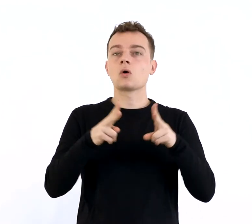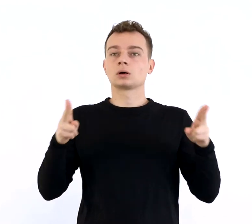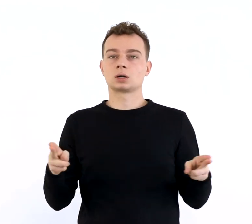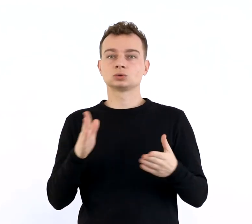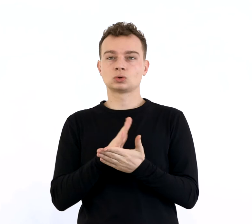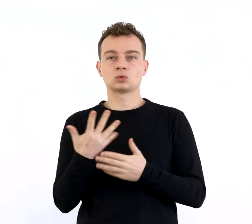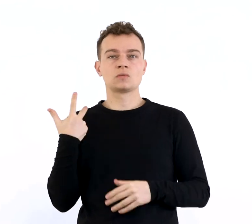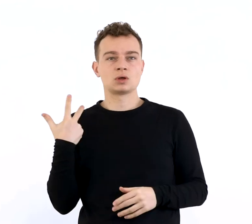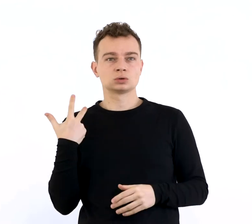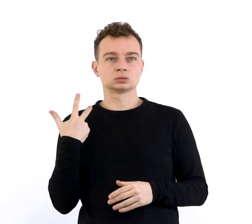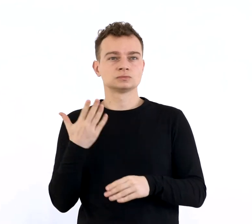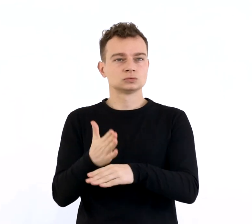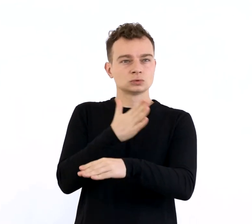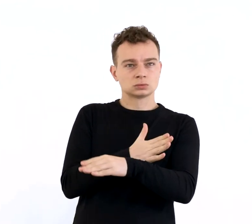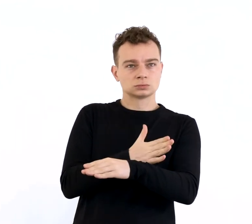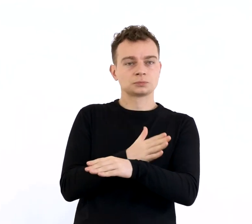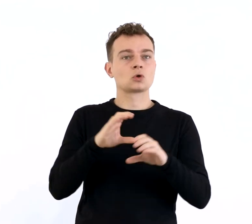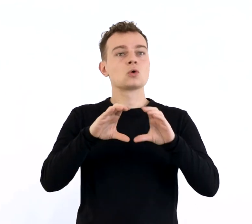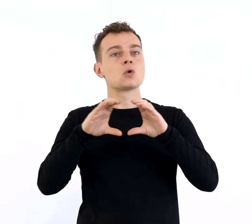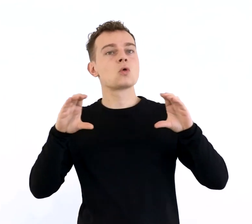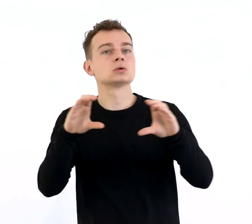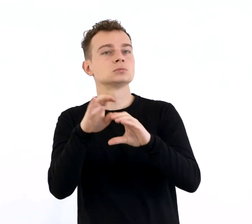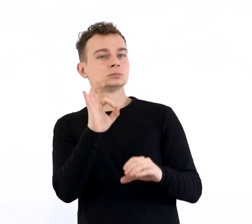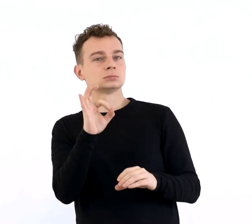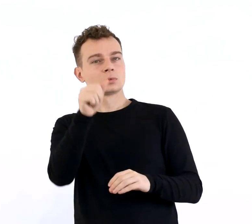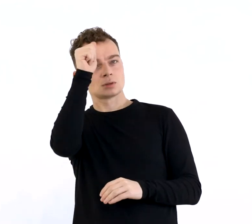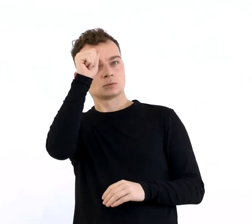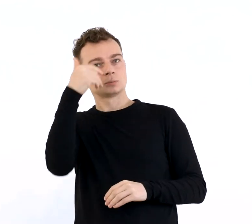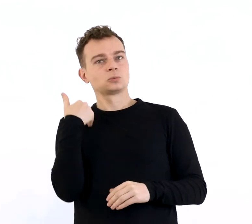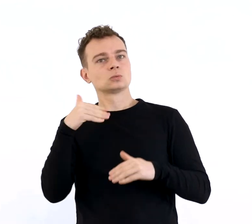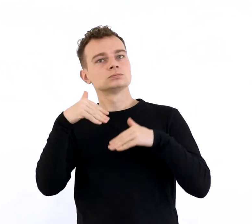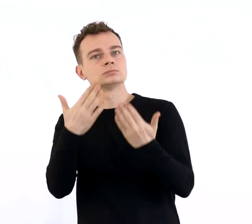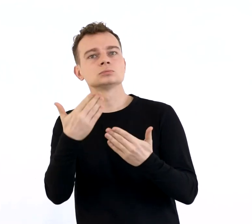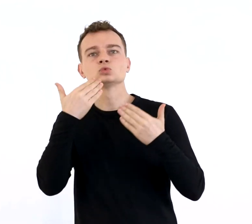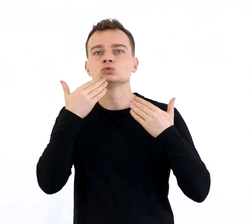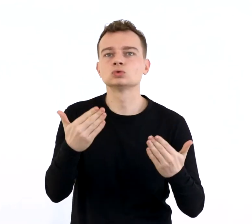Nazwa Koloseum została nadana we wczesnym średniowieczu